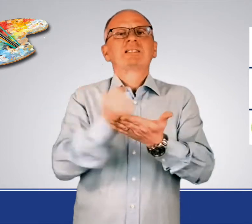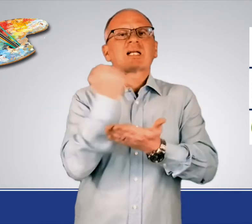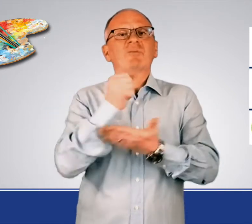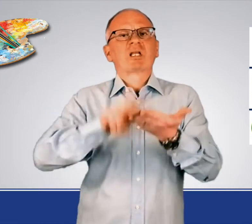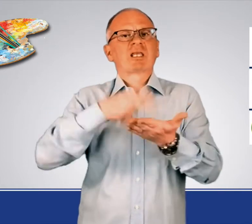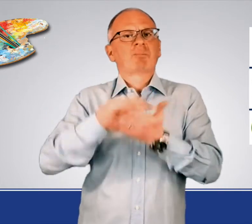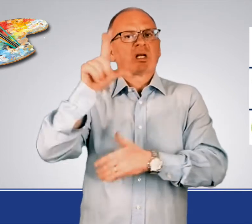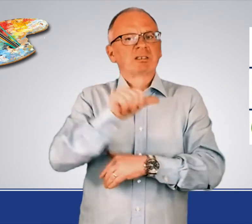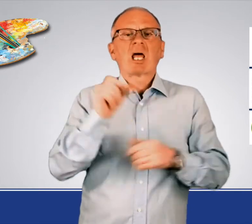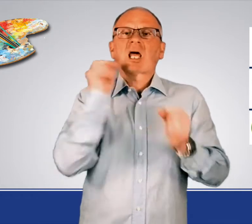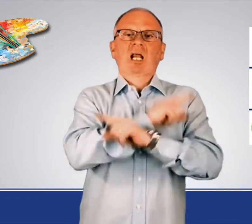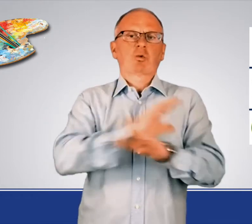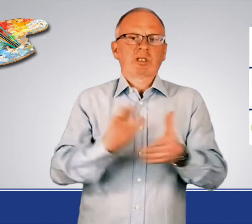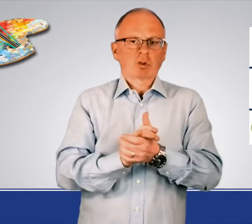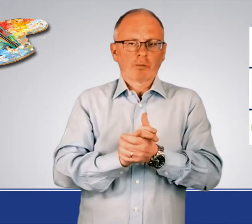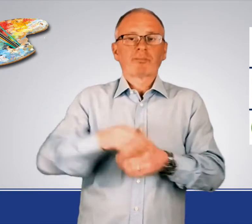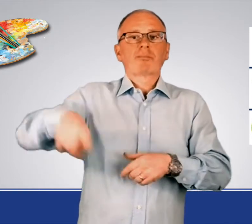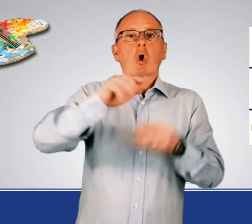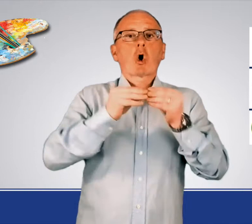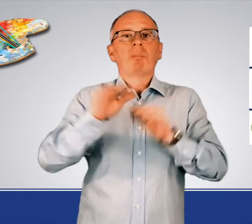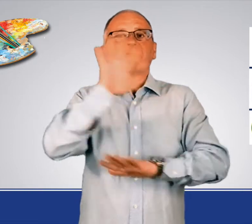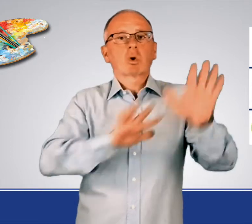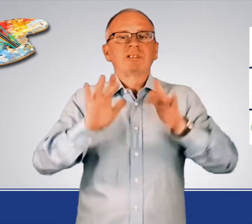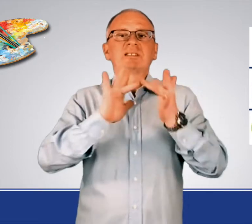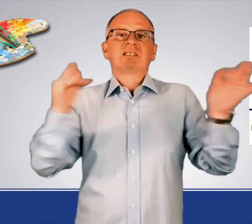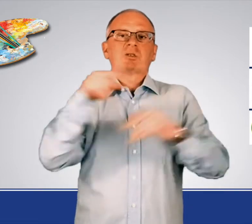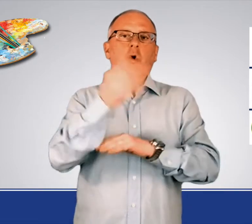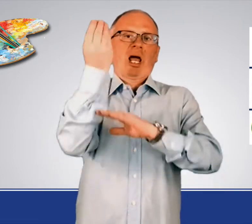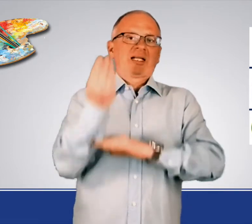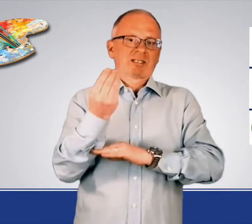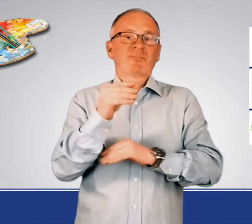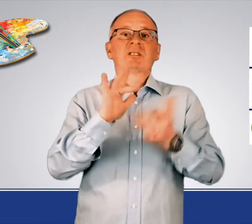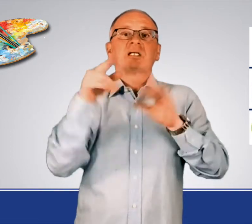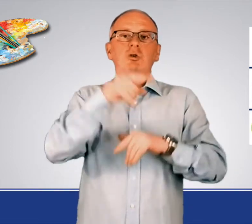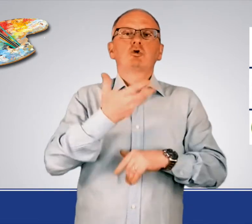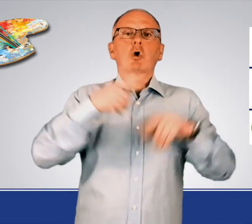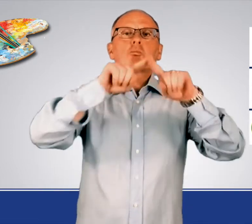Dentro il locale c'è la mostra con le visite guidate in LIS gratuite. Per qualsiasi informazione consultare il sito www.ens.it